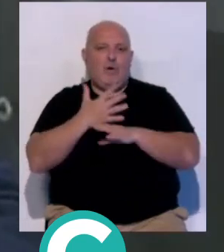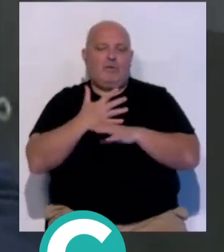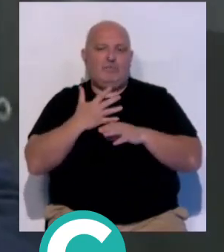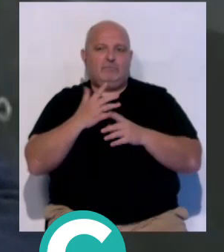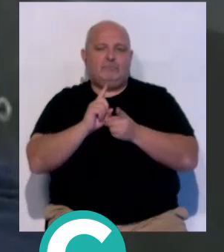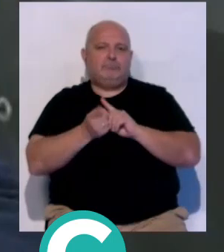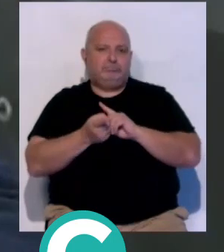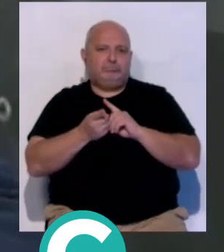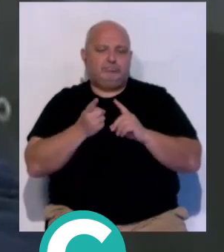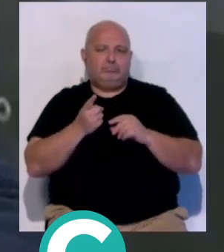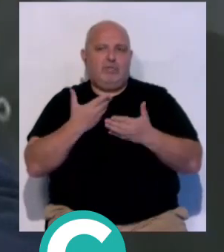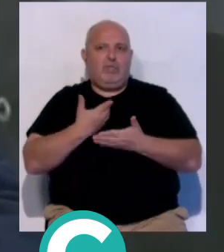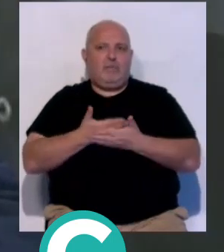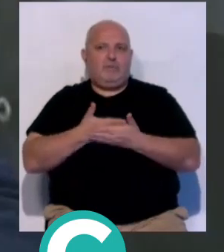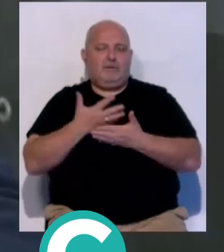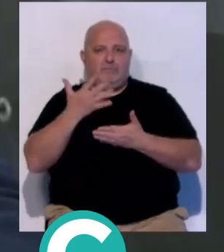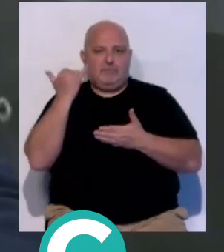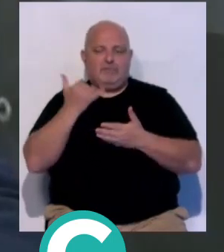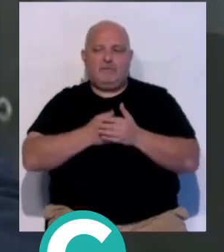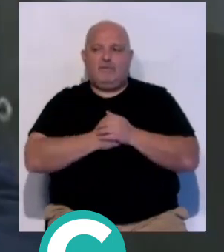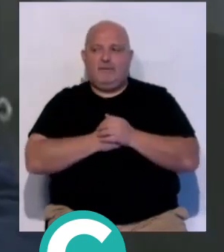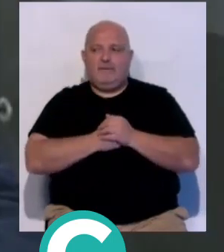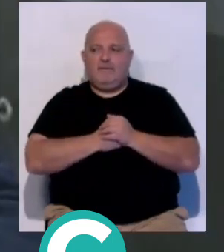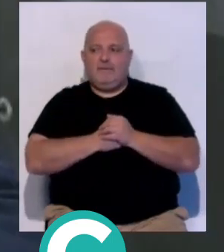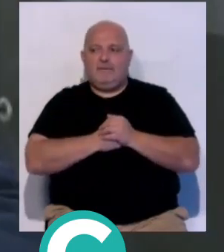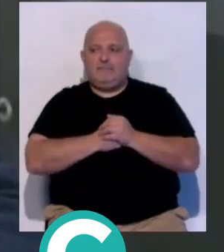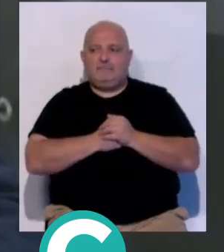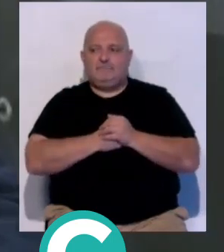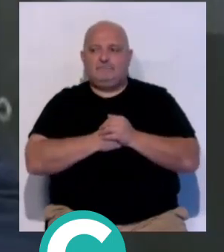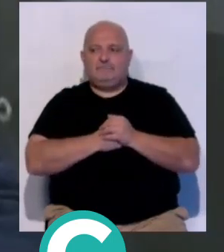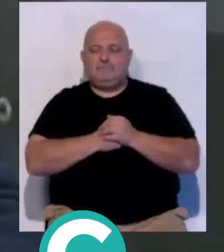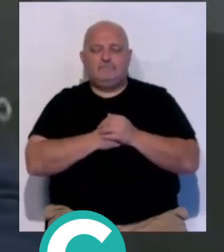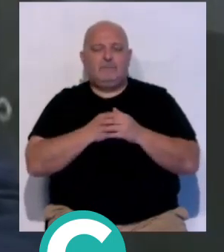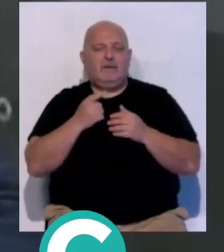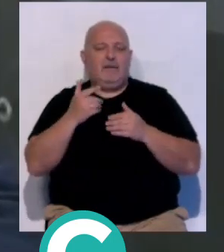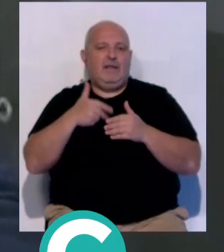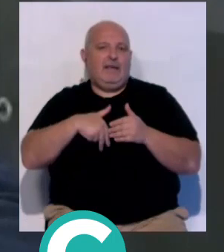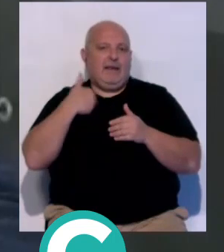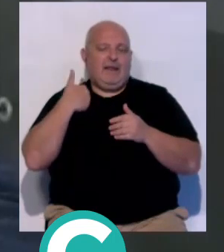transformamos demostramos lo que sabíamos hacer y en líneas generales Pues la verdad que nos daban